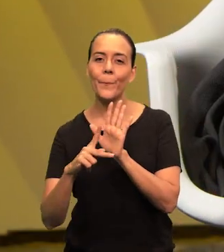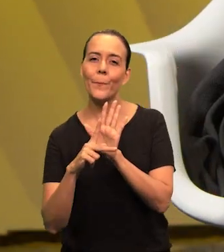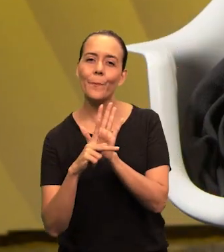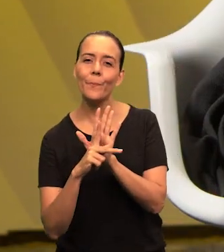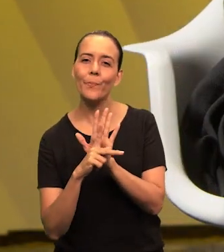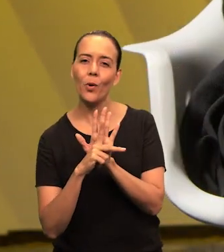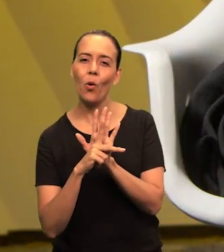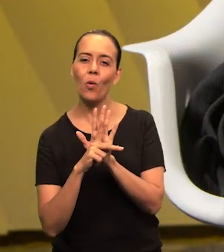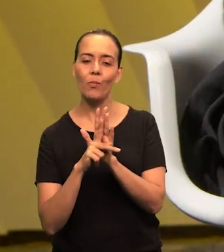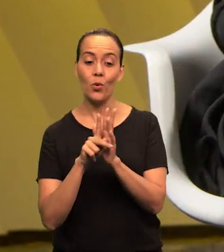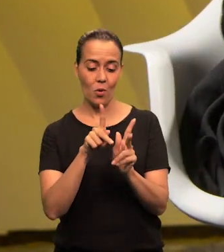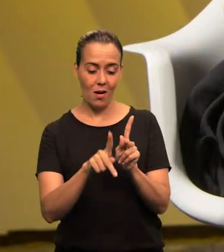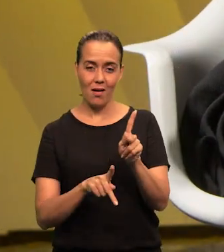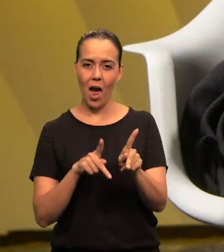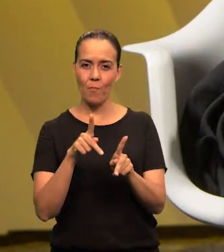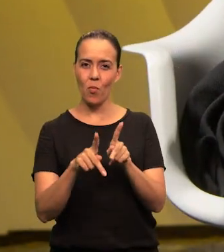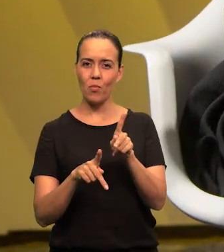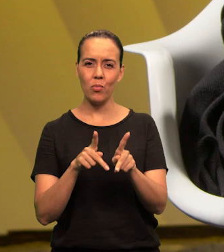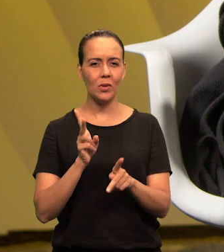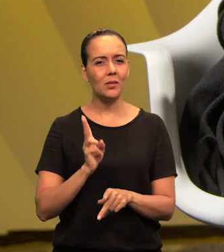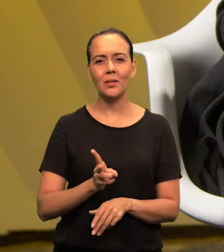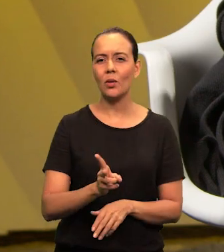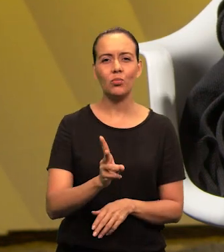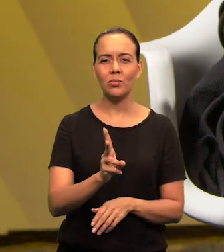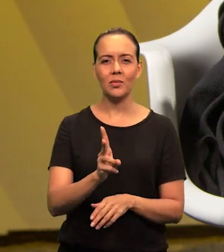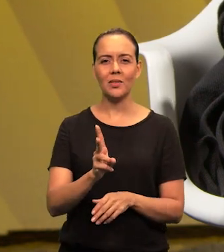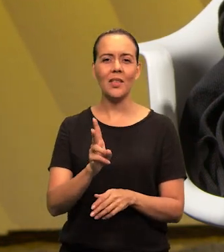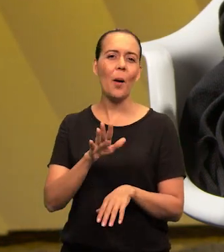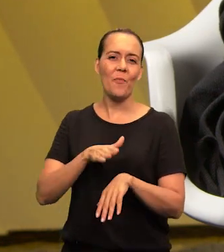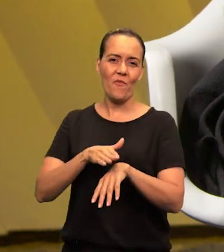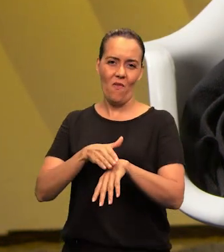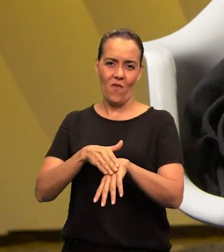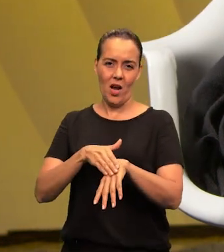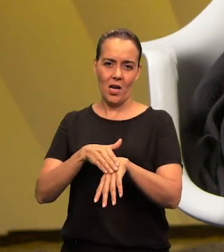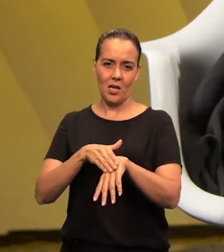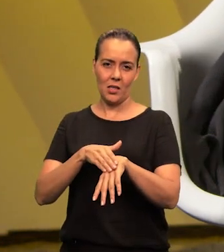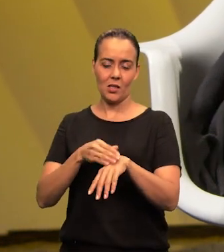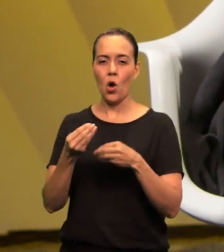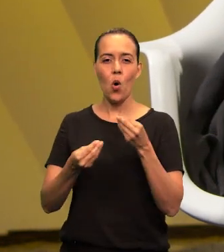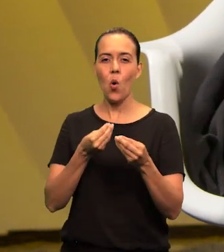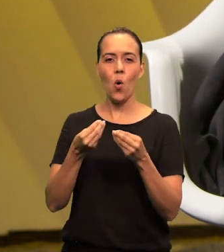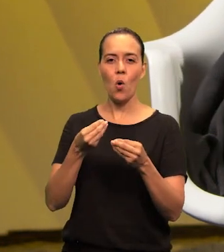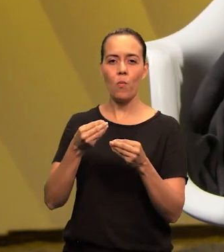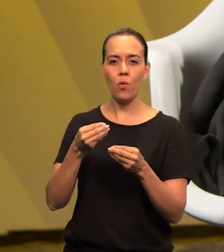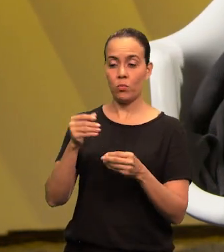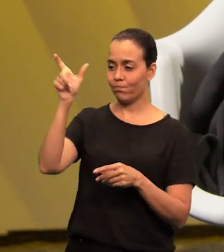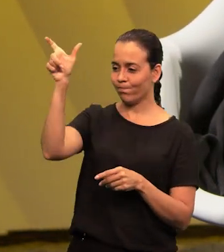ele é próprio dos jogos que a civilização tem feito no momento. Quando a gente olha o humano de fora mesmo,